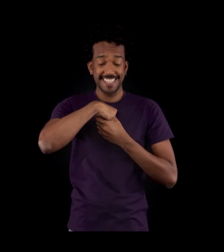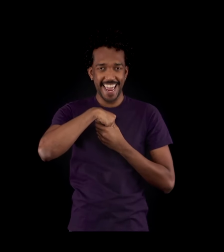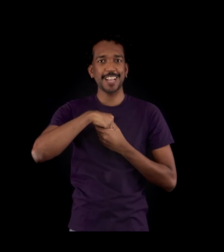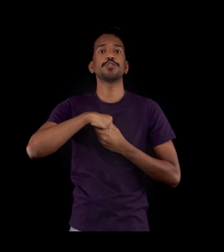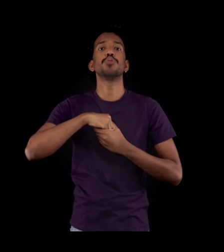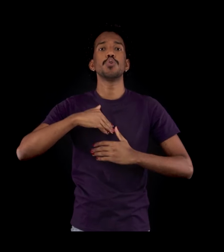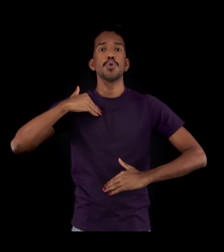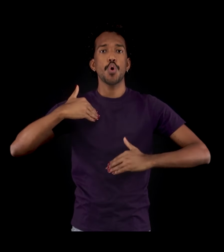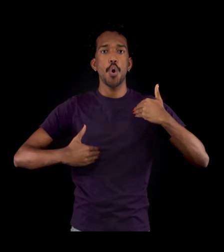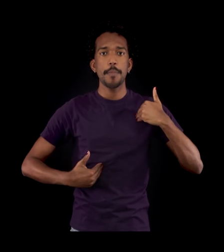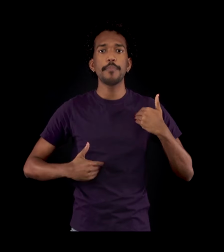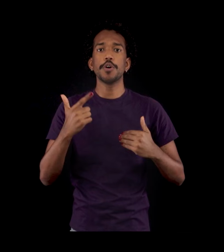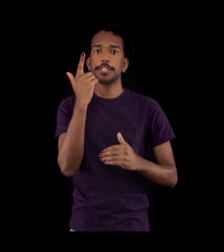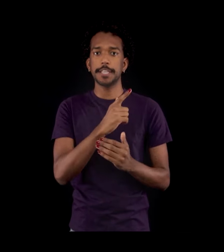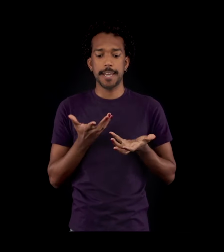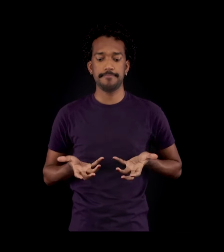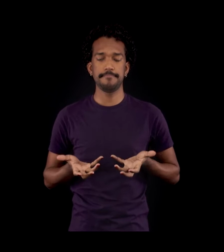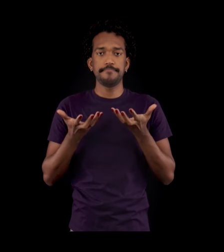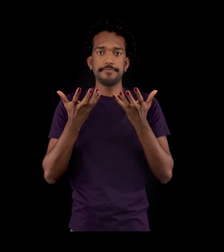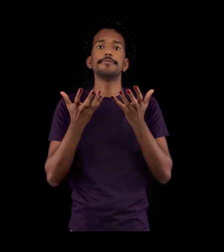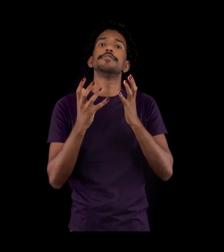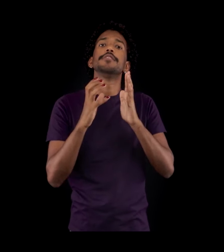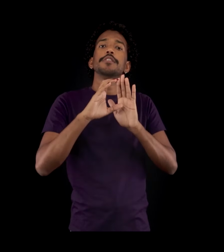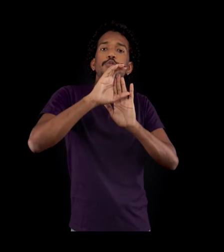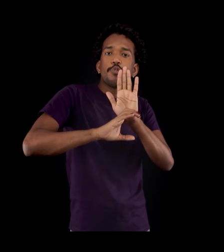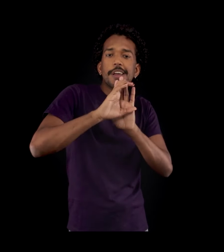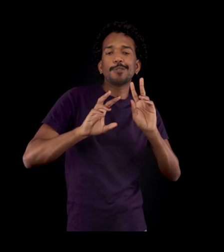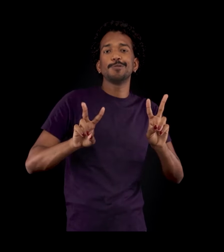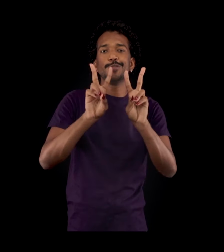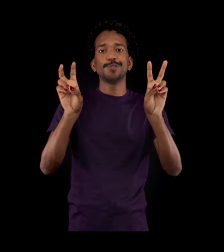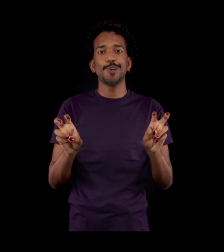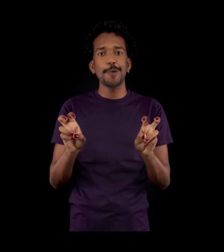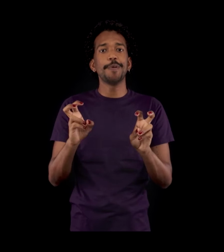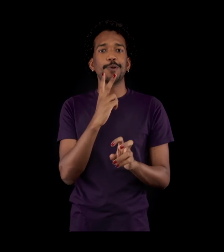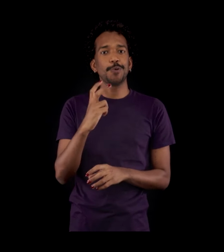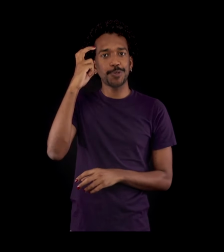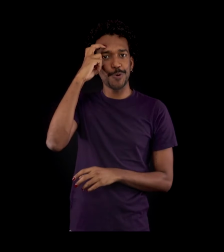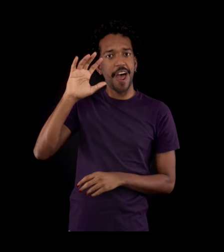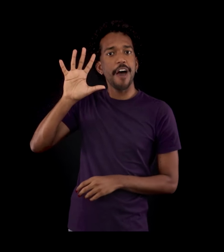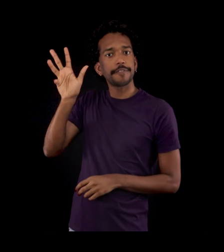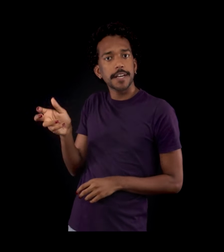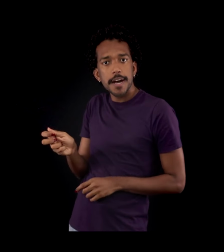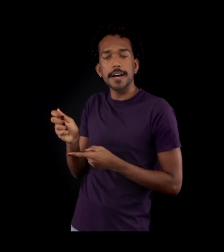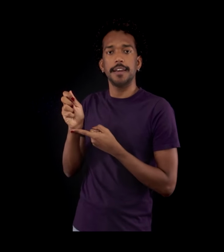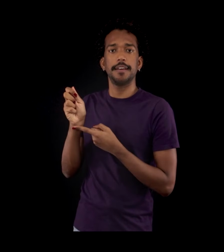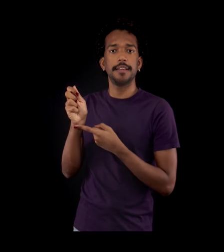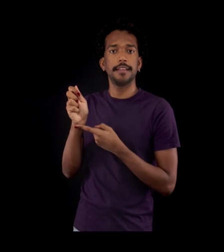para enriquecer o currículo em relação à cultura africana, à cultura negra.